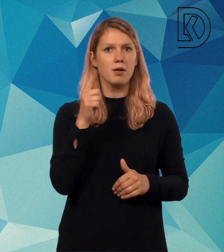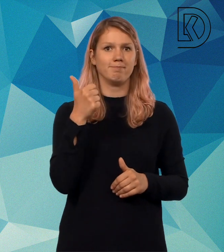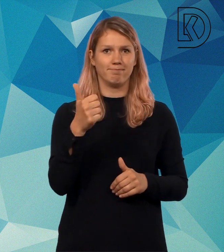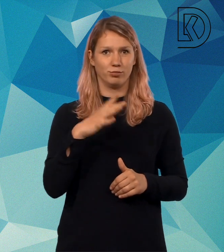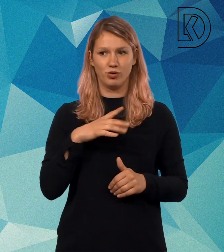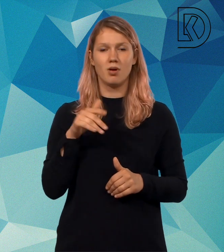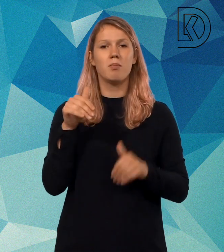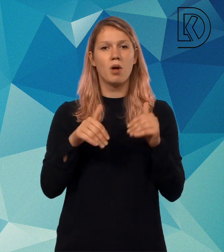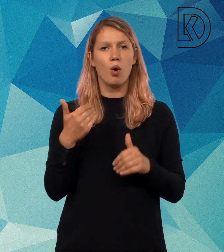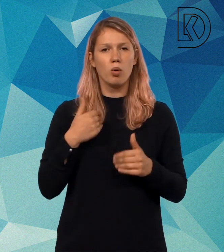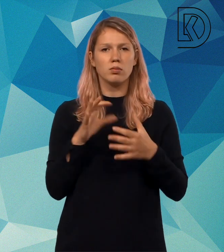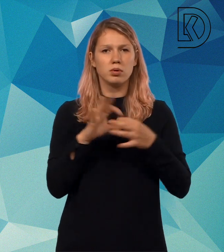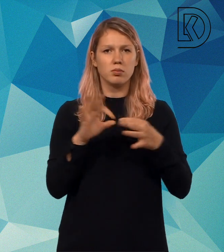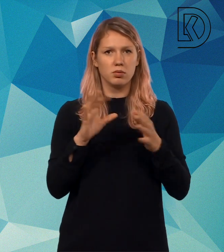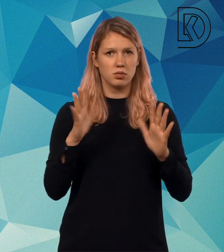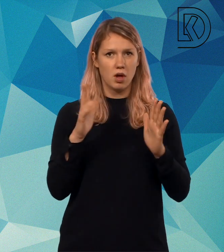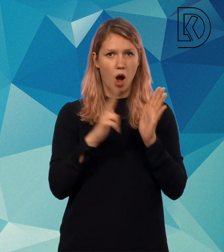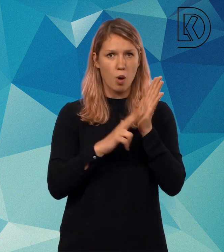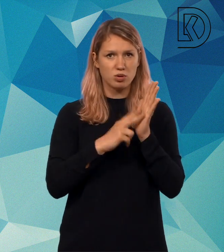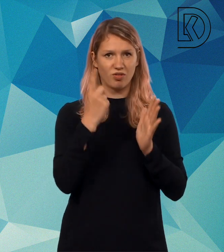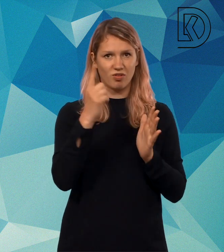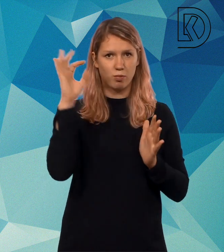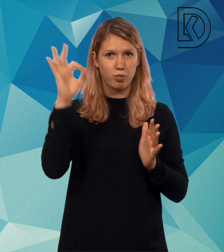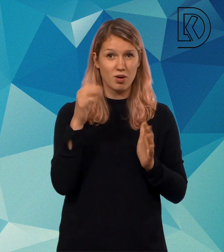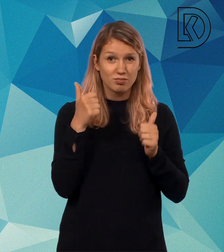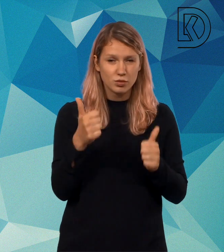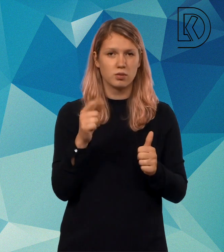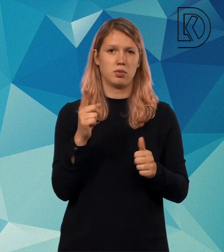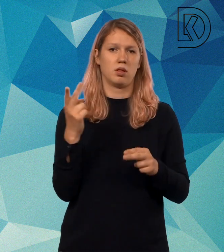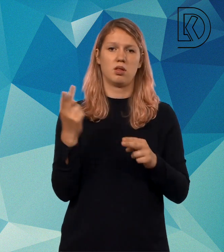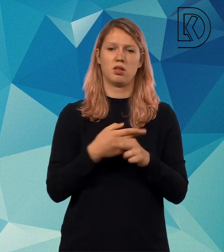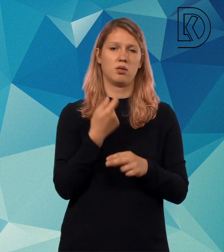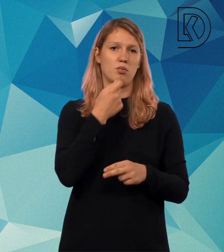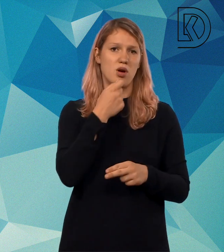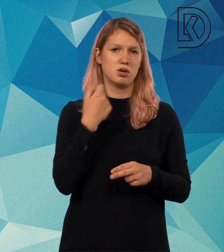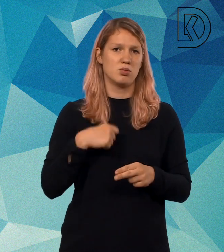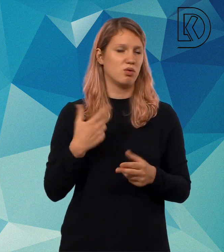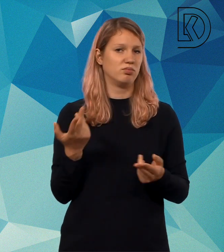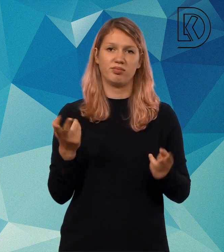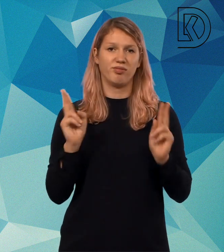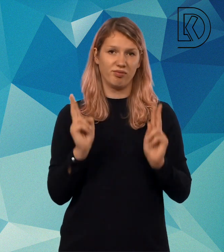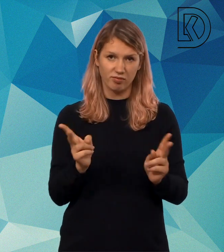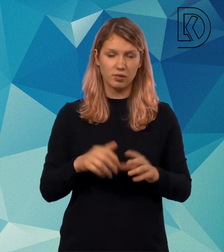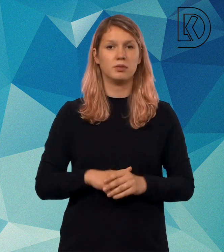Tiesa, tuomet už nepriklausomybę pasisakė 81proc. balsavusiųjų, tačiau to buvo per mažai.